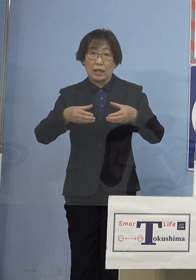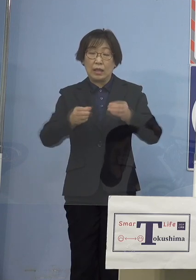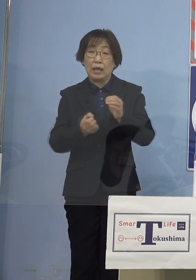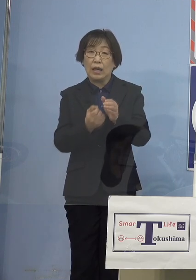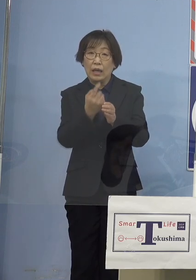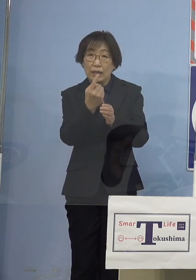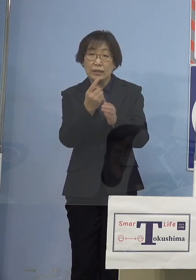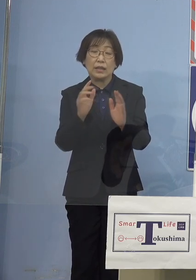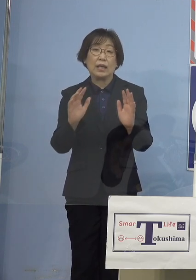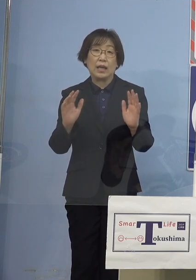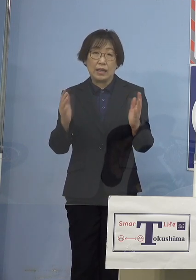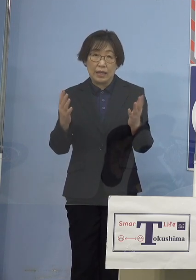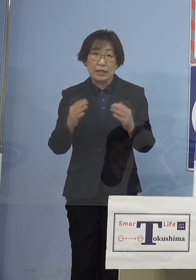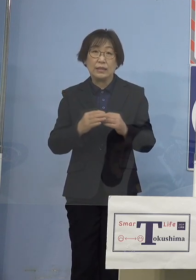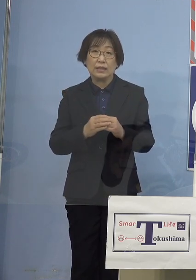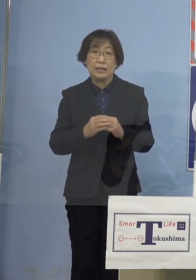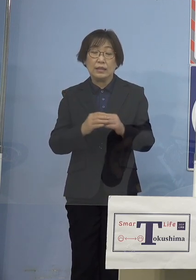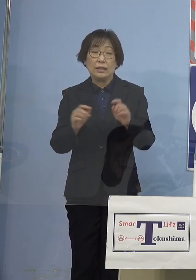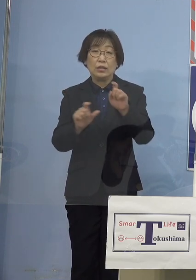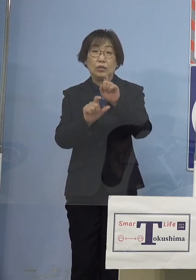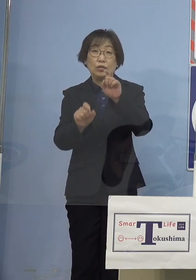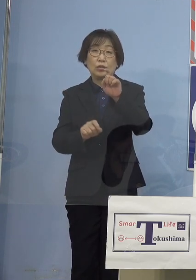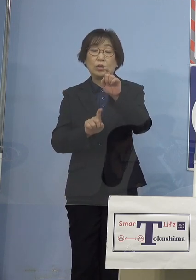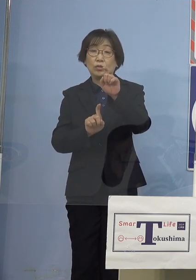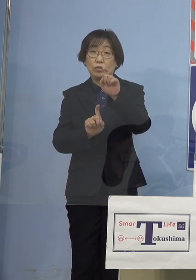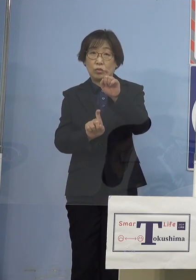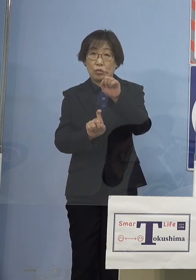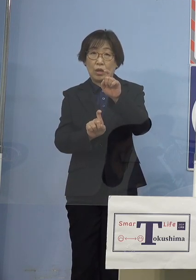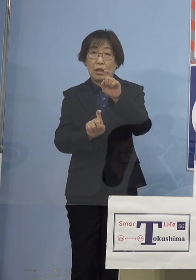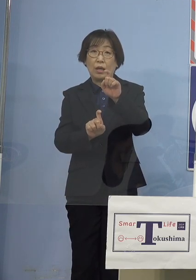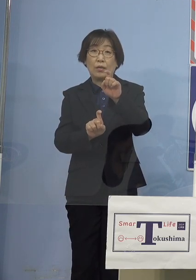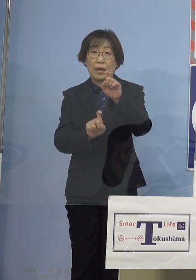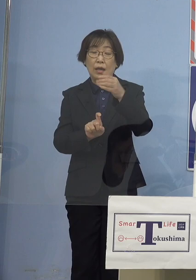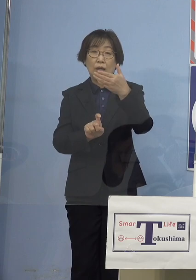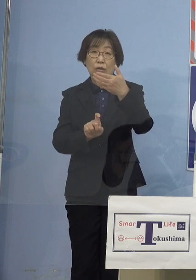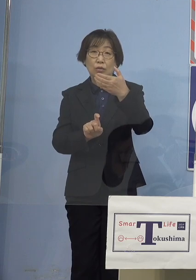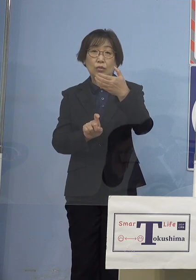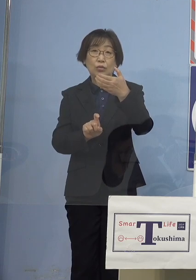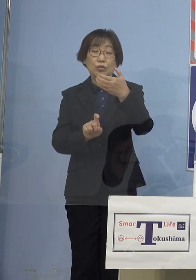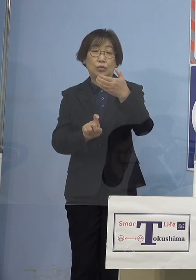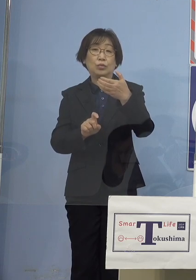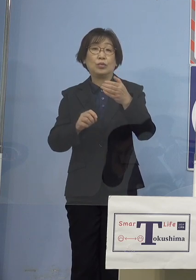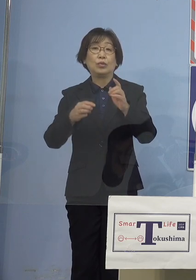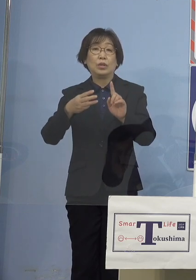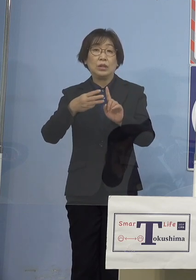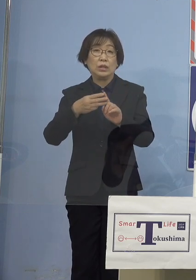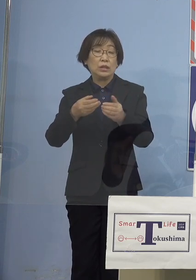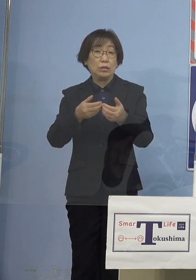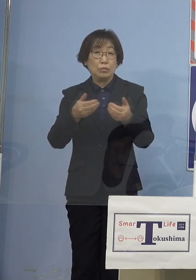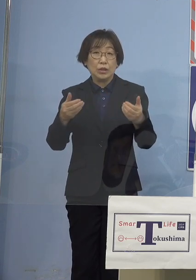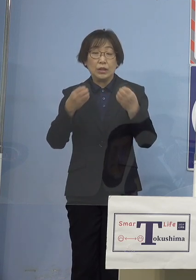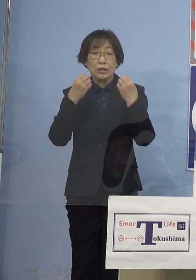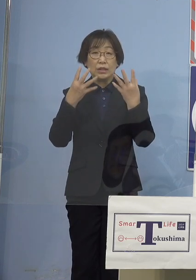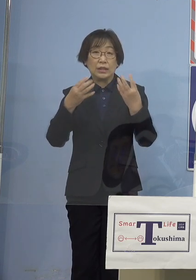また、10月10日には 90日ぶりとなる新規感染者ゼロ